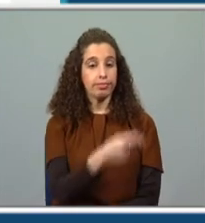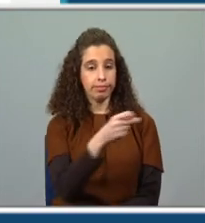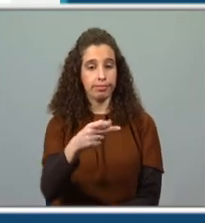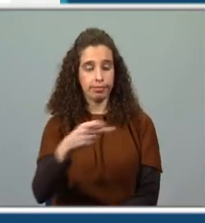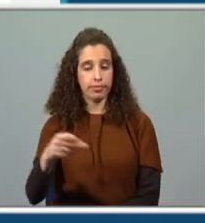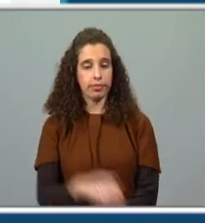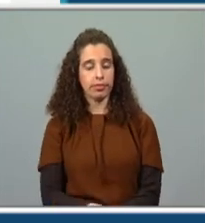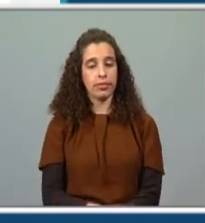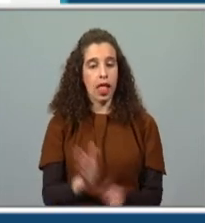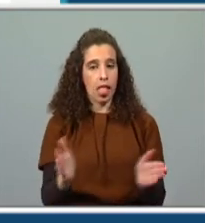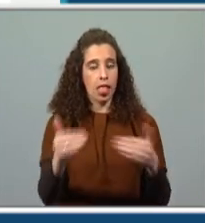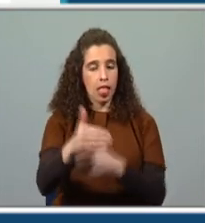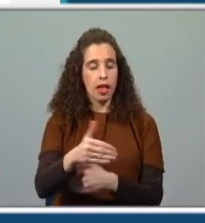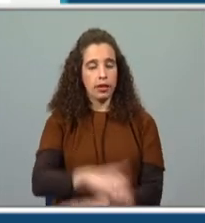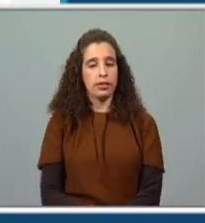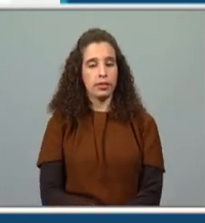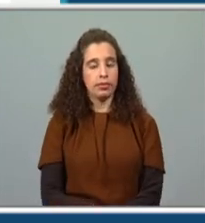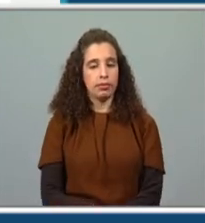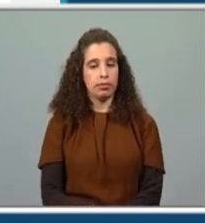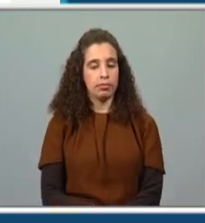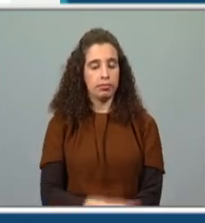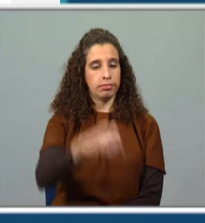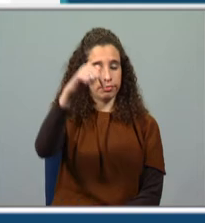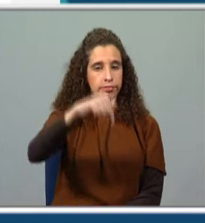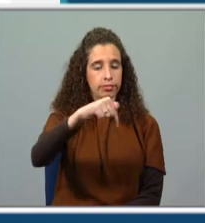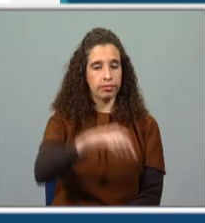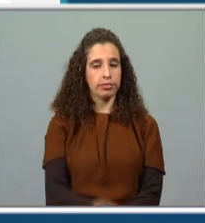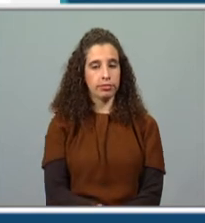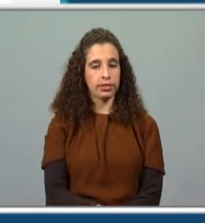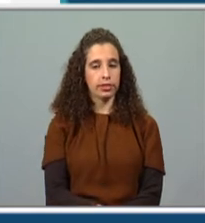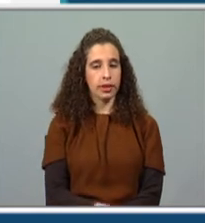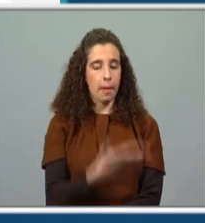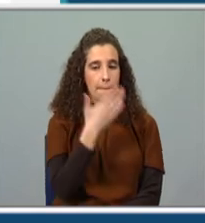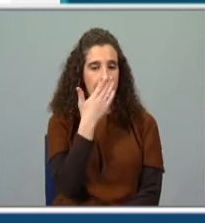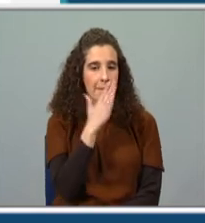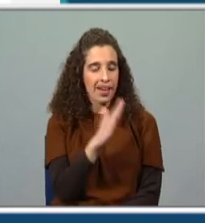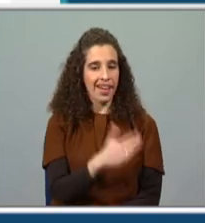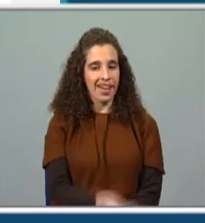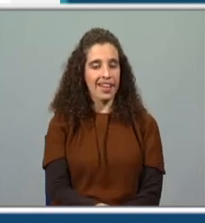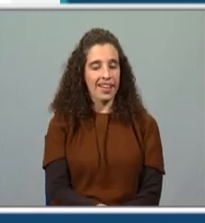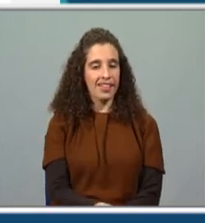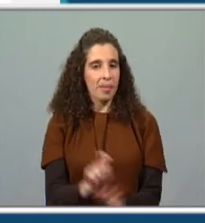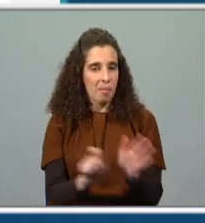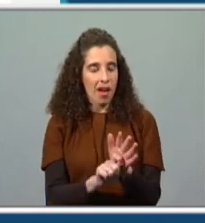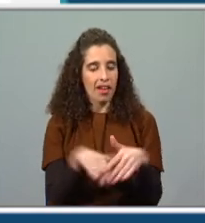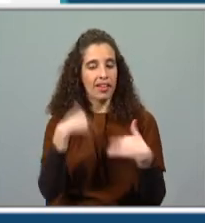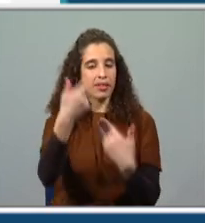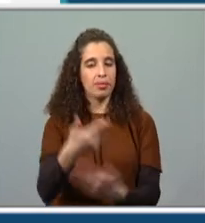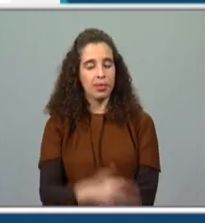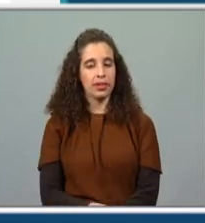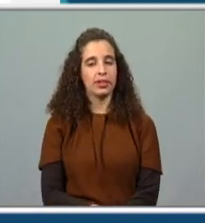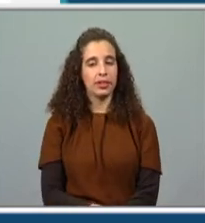caixa ficava por baixo até parecia quase de propósito não era agora balões será 盒子在下面，直到看起來差不多故意不是現在氣球會